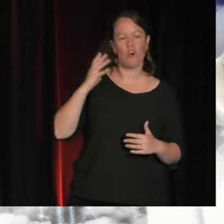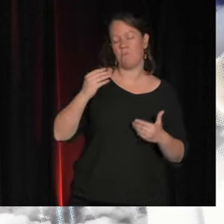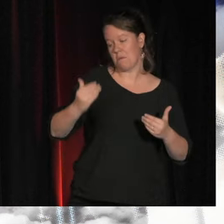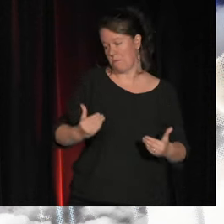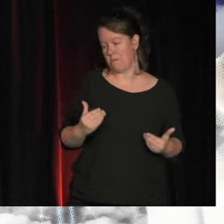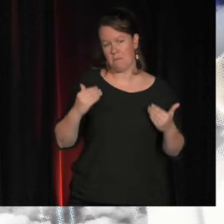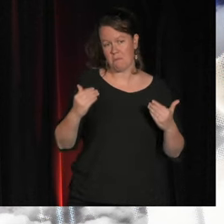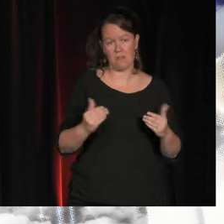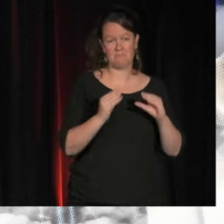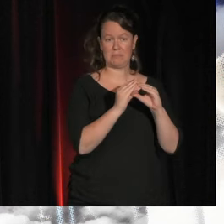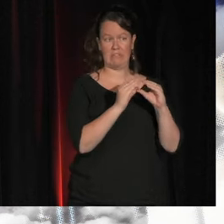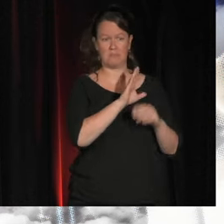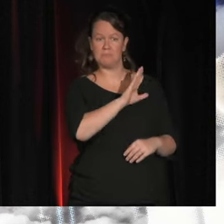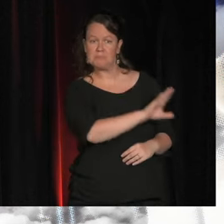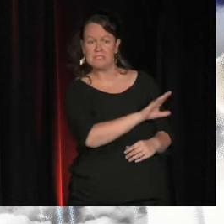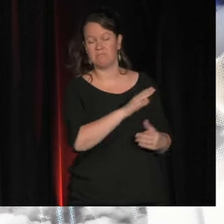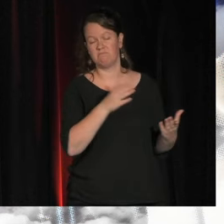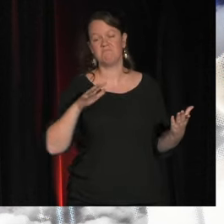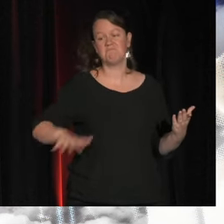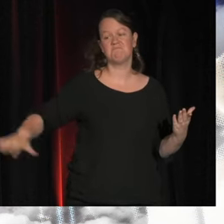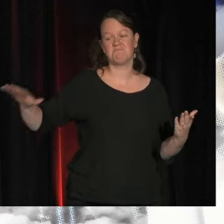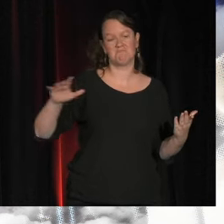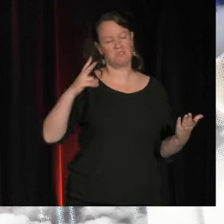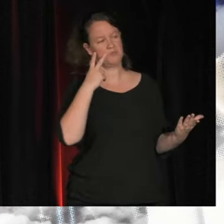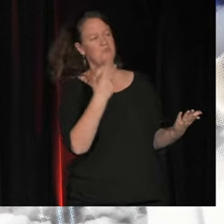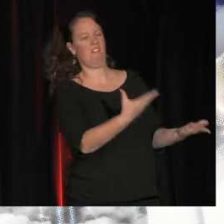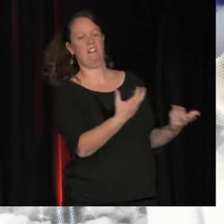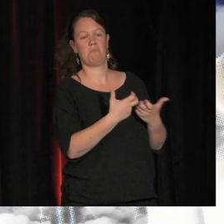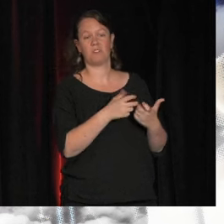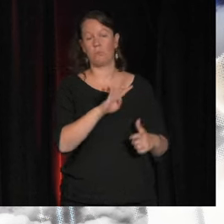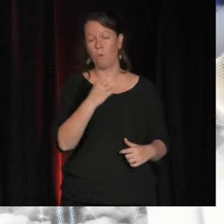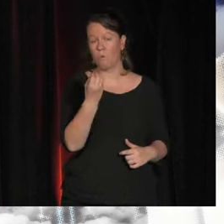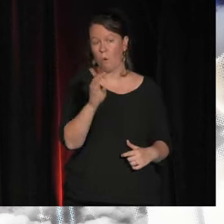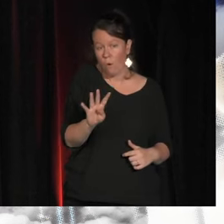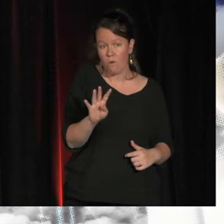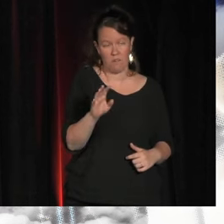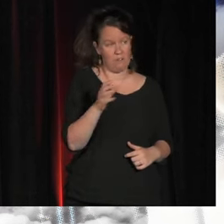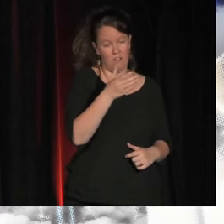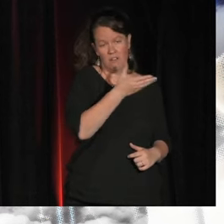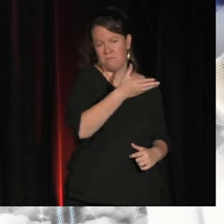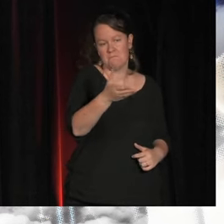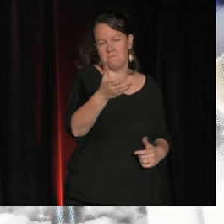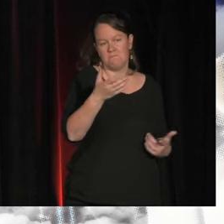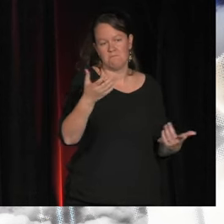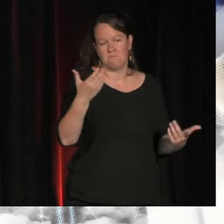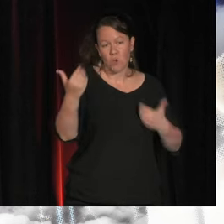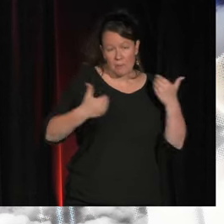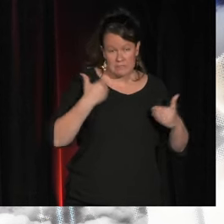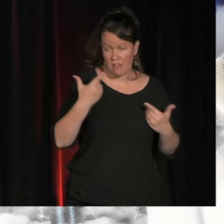puisque Blizzard avait été épinglé justement, notamment sur World of Warcraft, sur le fait que le cast n'était pas forcément très diversifié